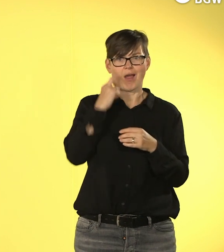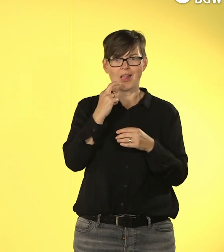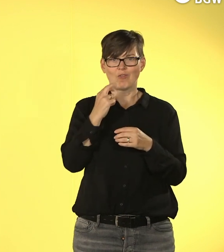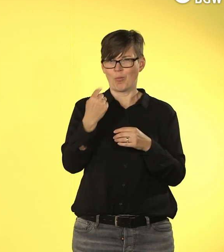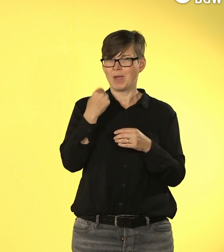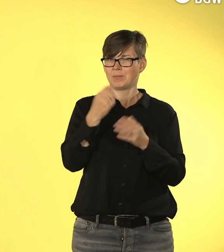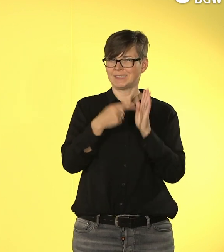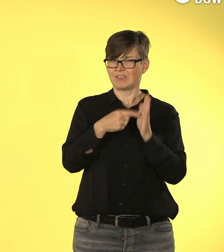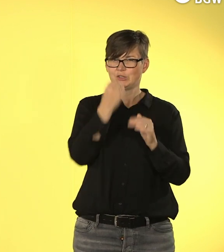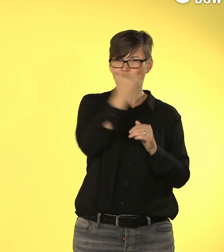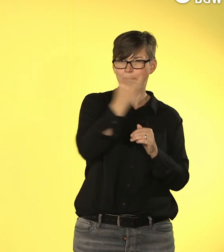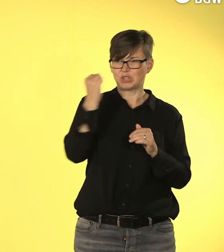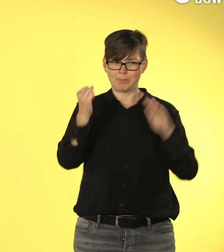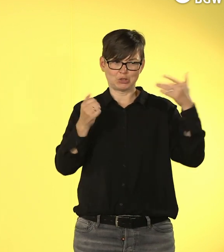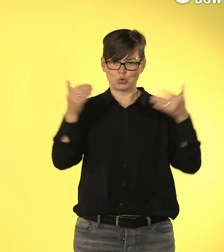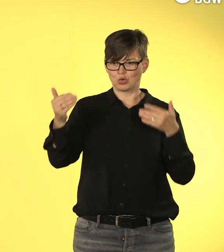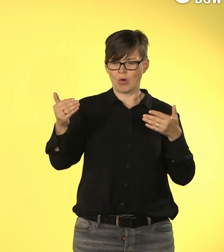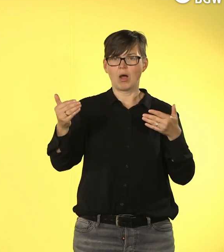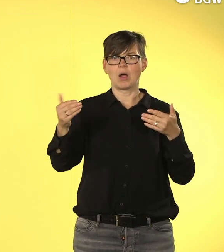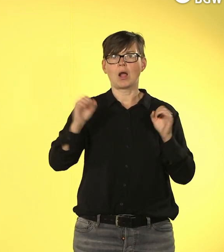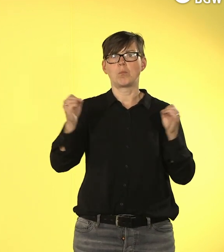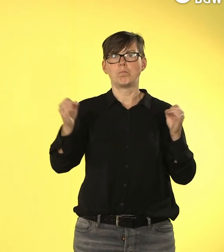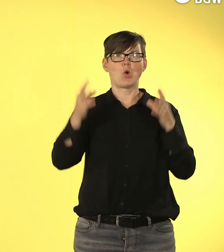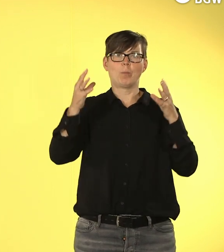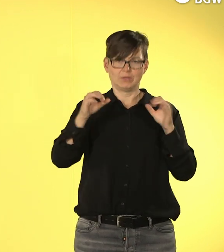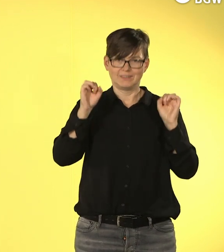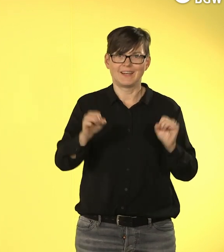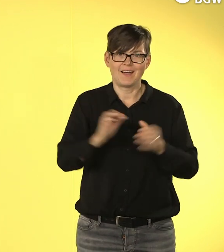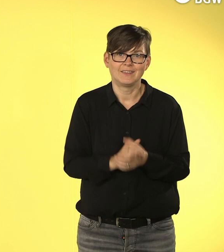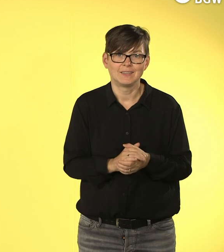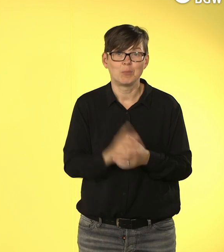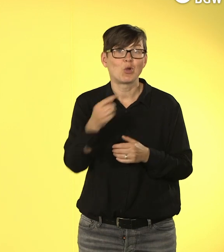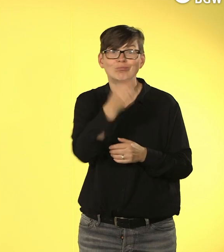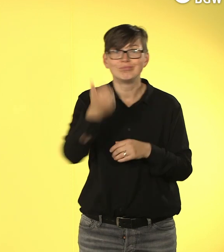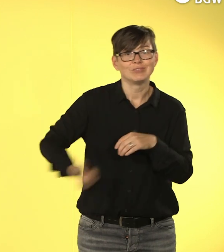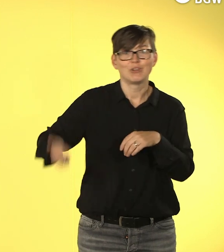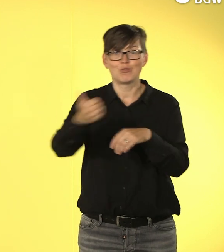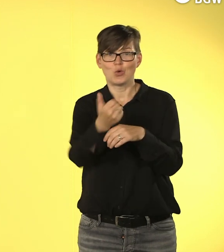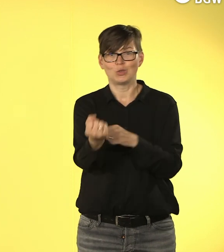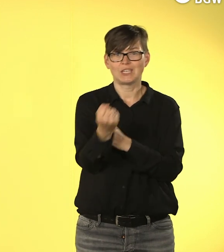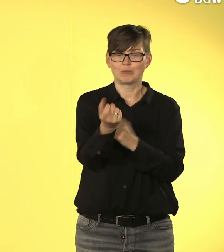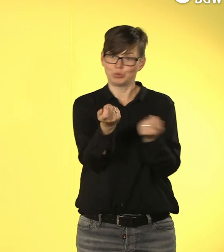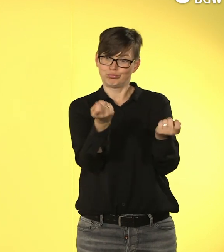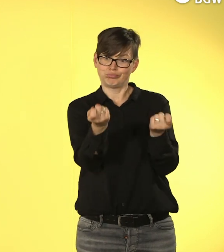Ihr als Führungskräfte müsst drauf einwirken. Ich habe eine Anmerkung.